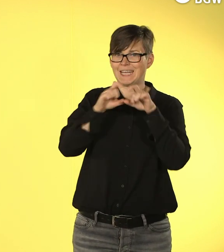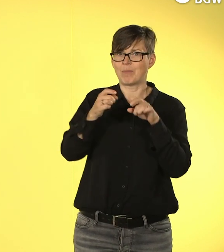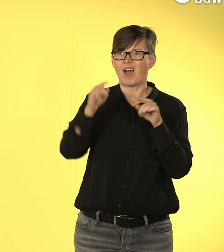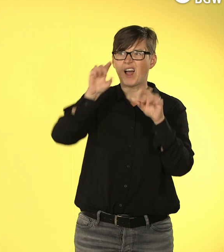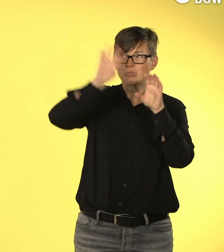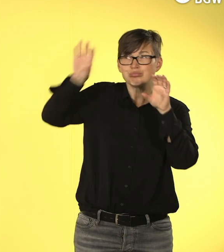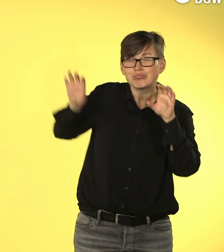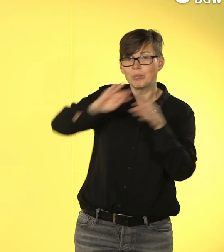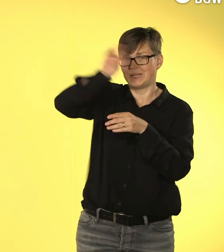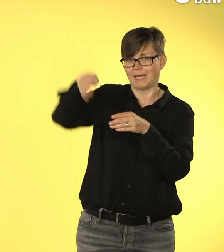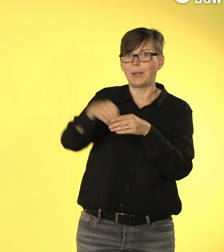Mir ist wichtig - das steht da schon: